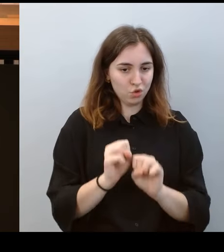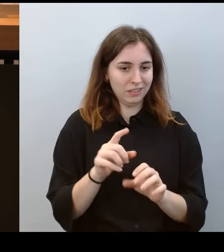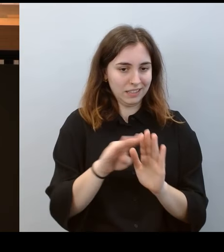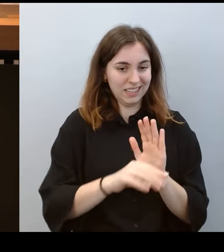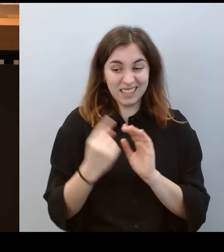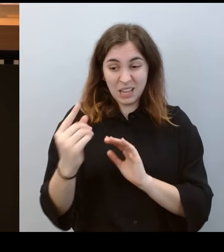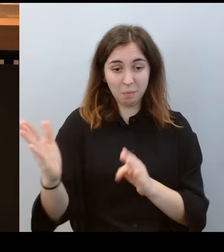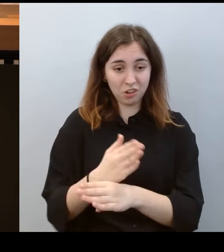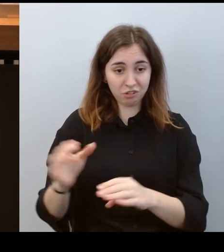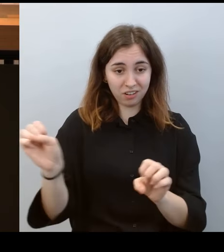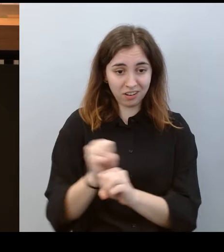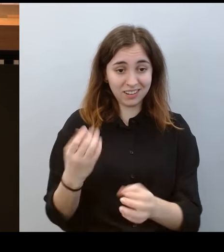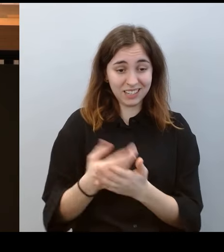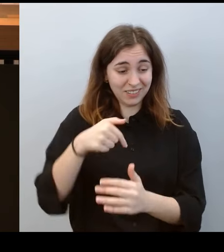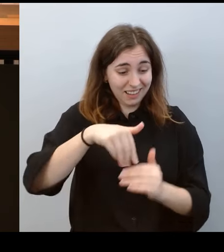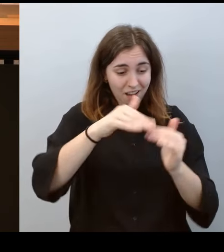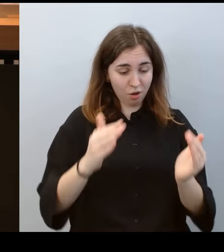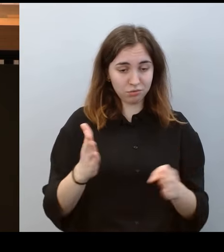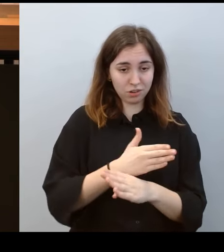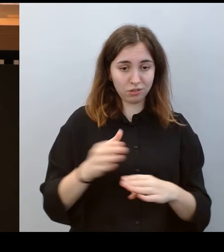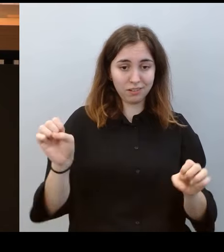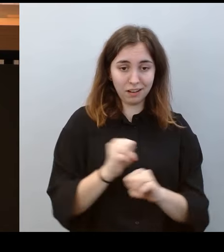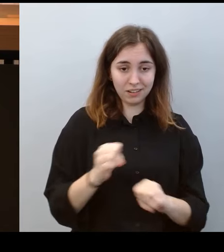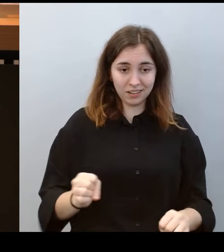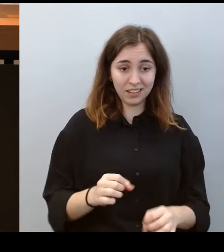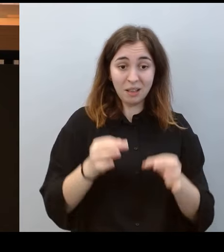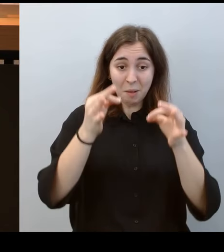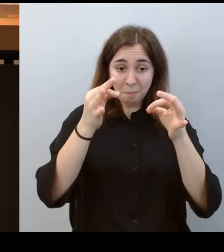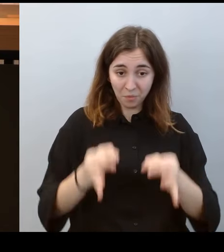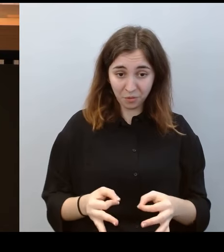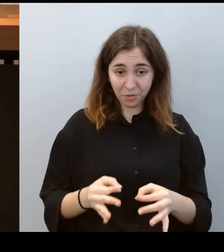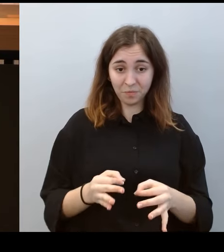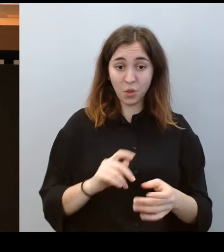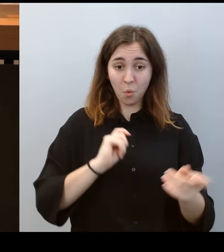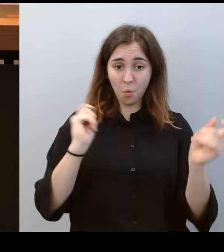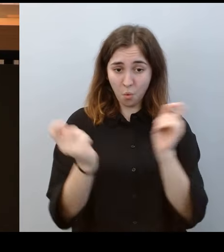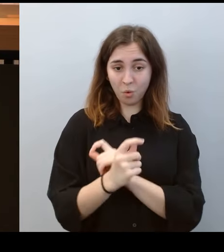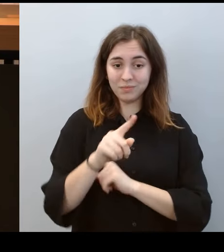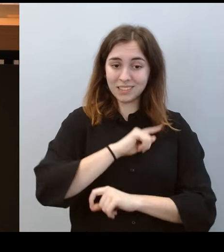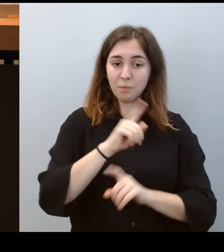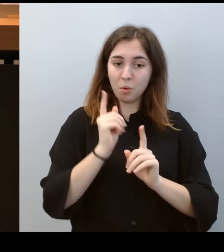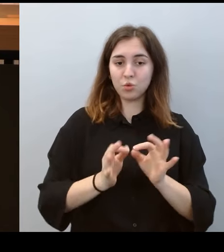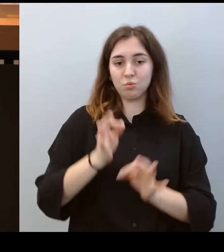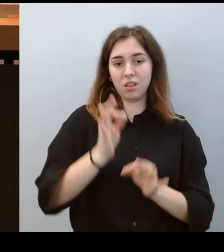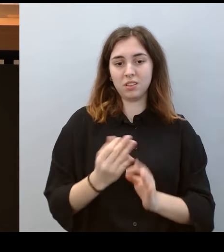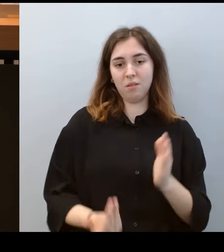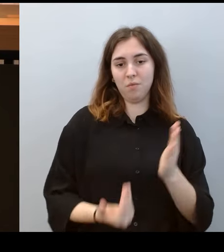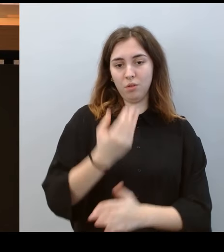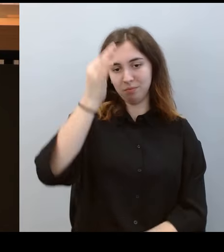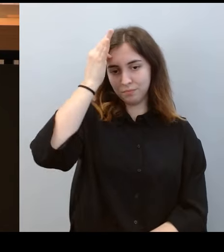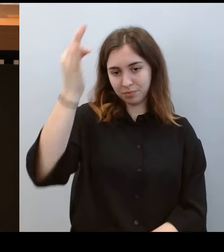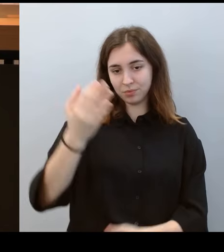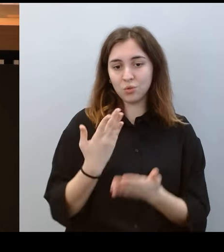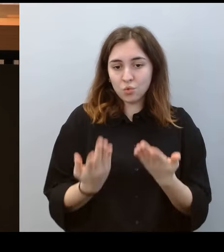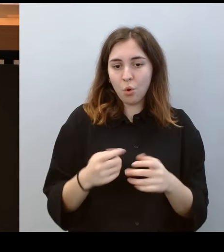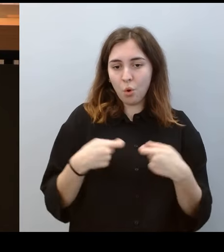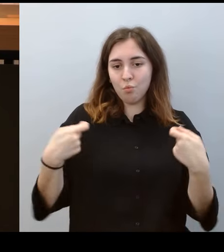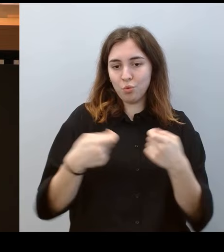Dann müssen wir Maßnahmen ergreifen, weil so gibt es die bundesgesetzliche Regelung dann eben vor, um die Luftreinhaltevo, also die